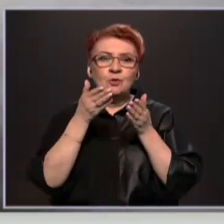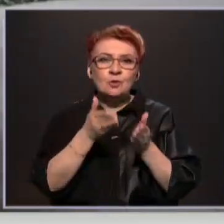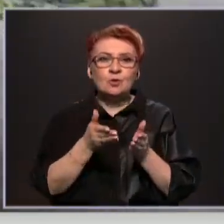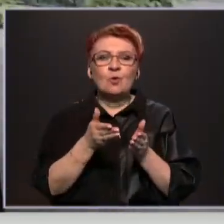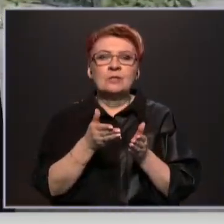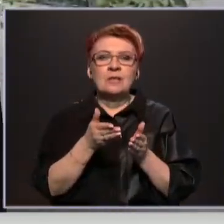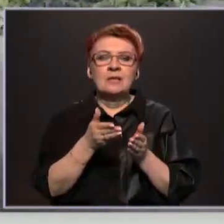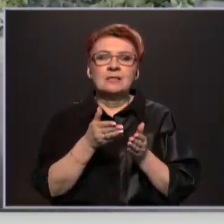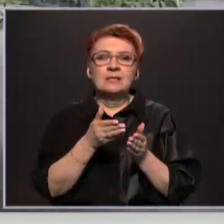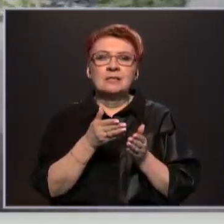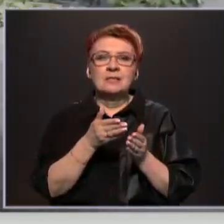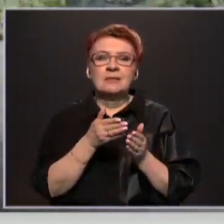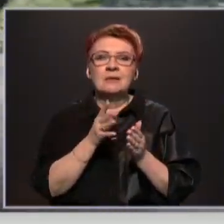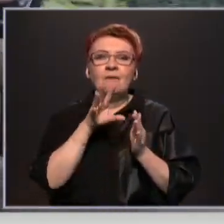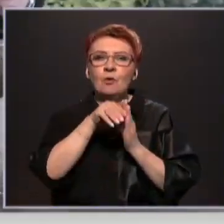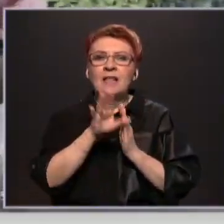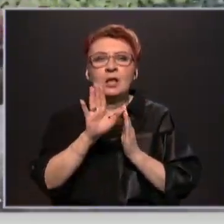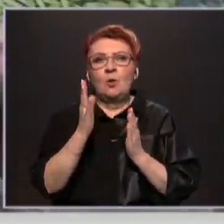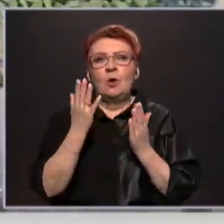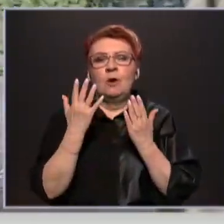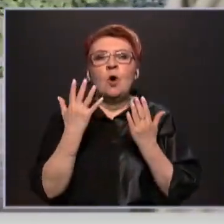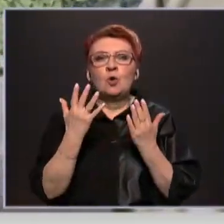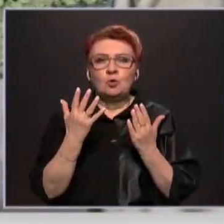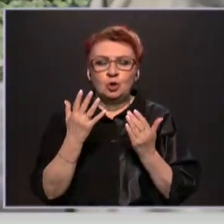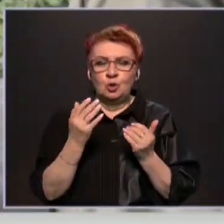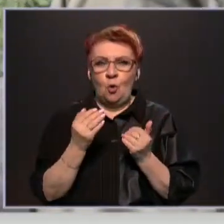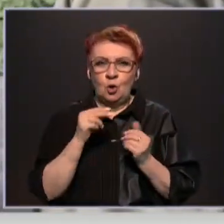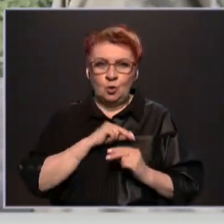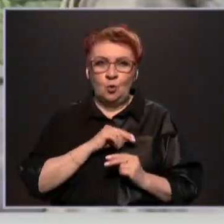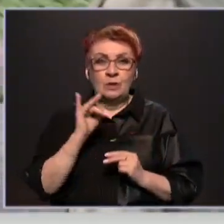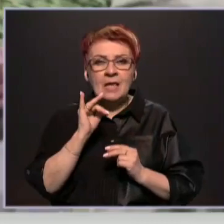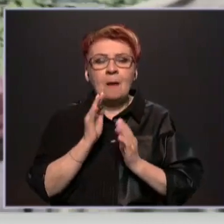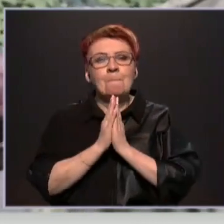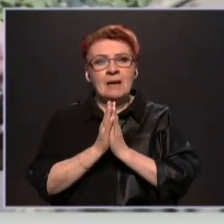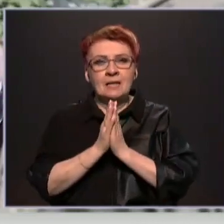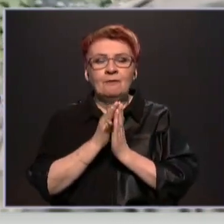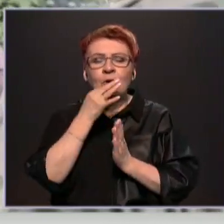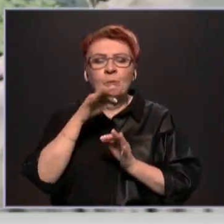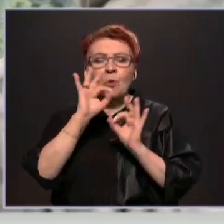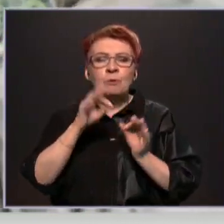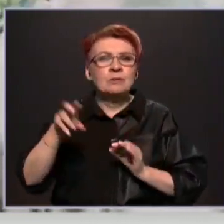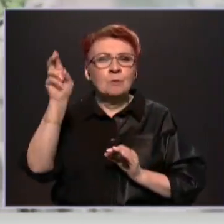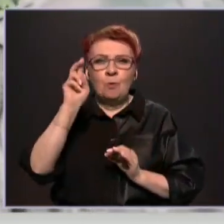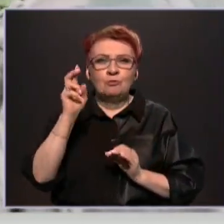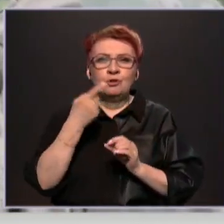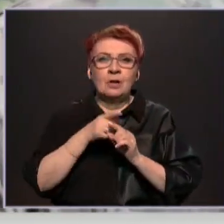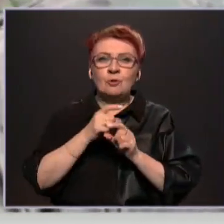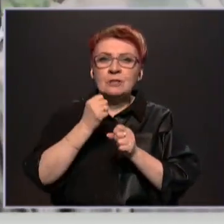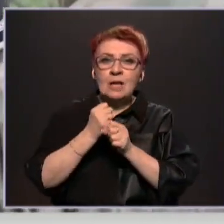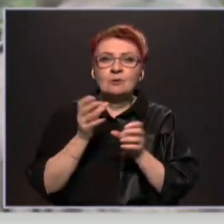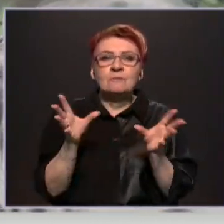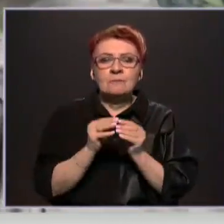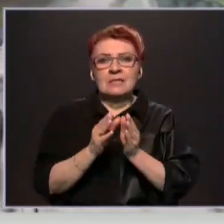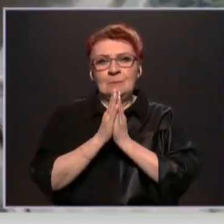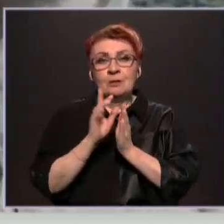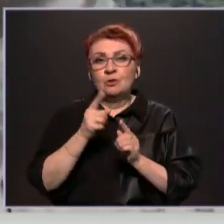так сказать ручной любой образ Божий который состоится создается с молитвы Что такое службы